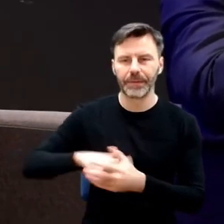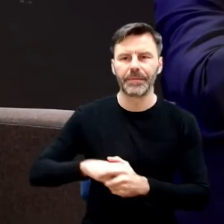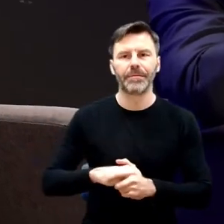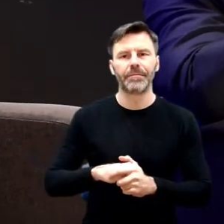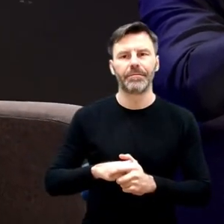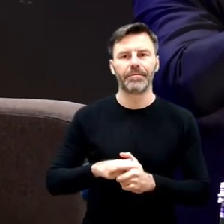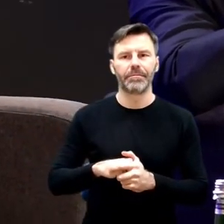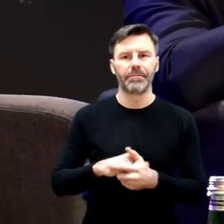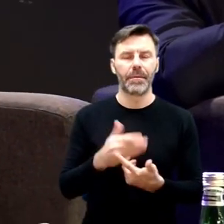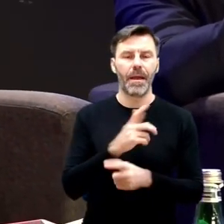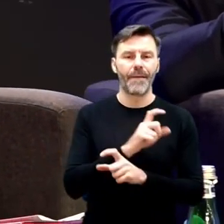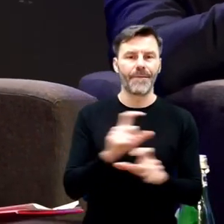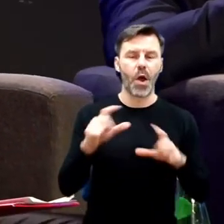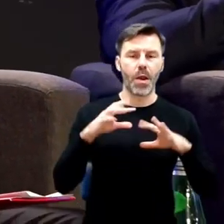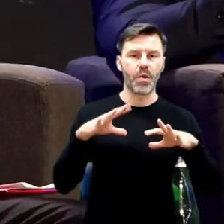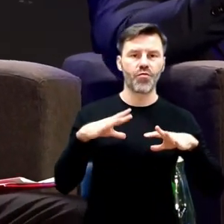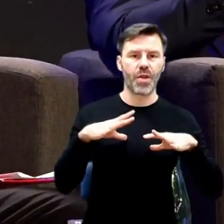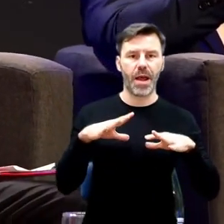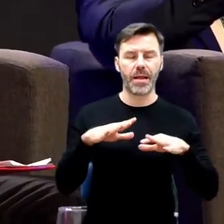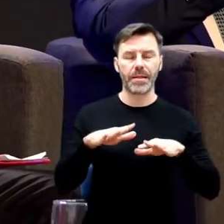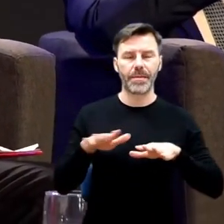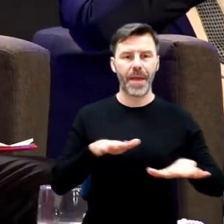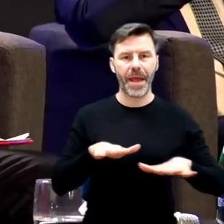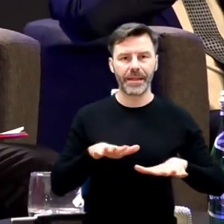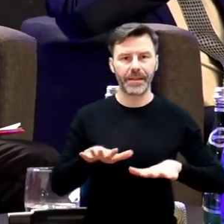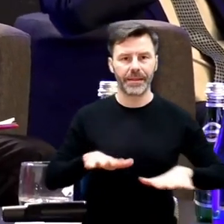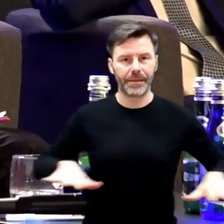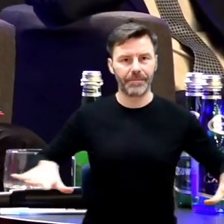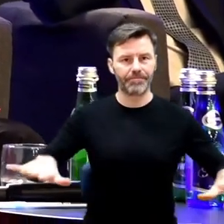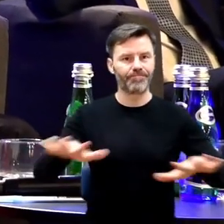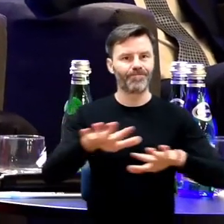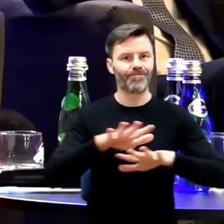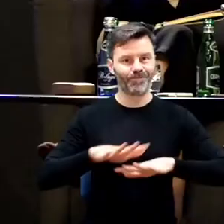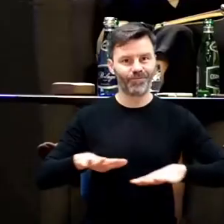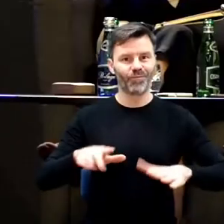żeby była wystarczająca liczba miejsc parkingowych.